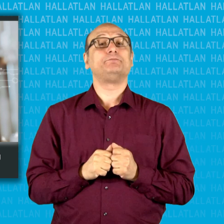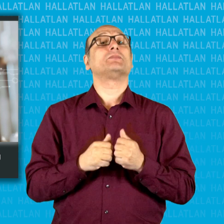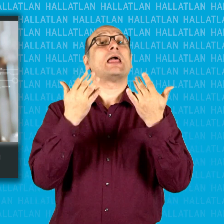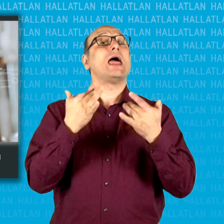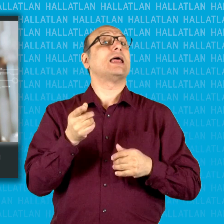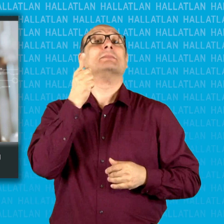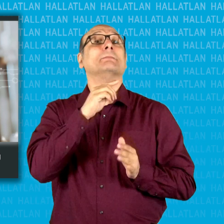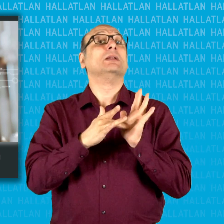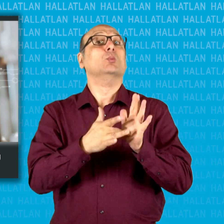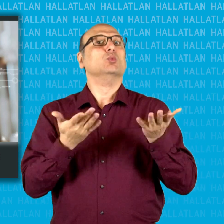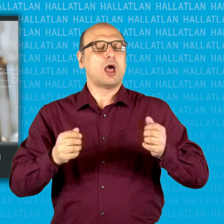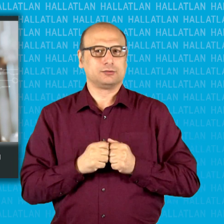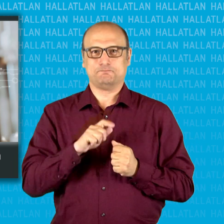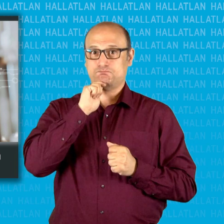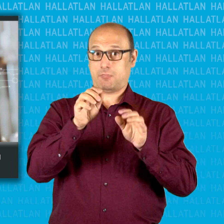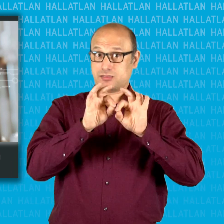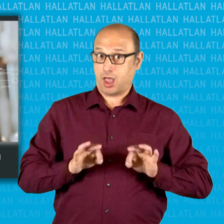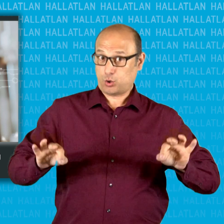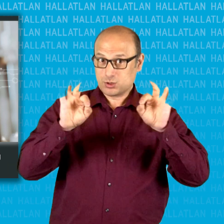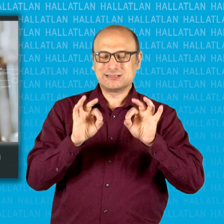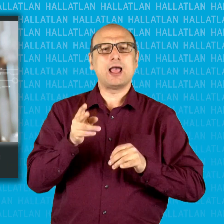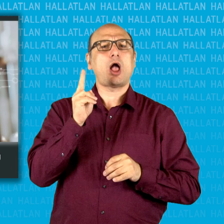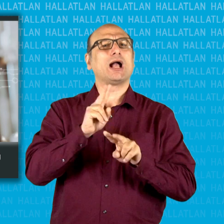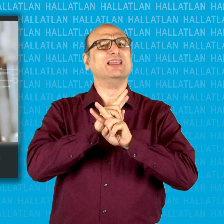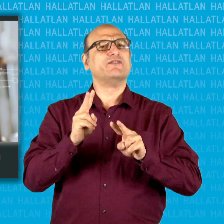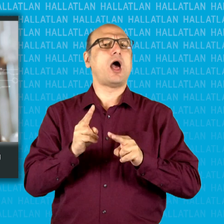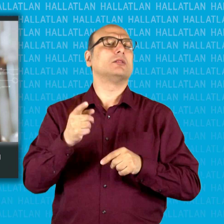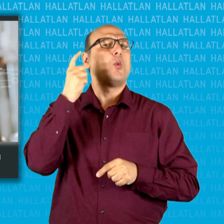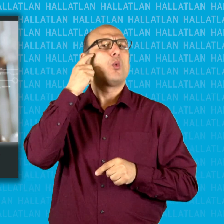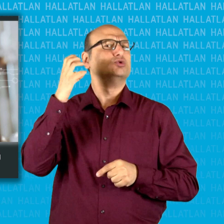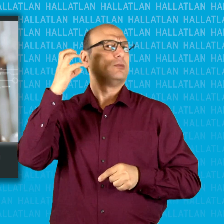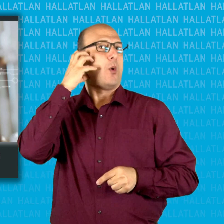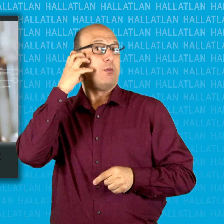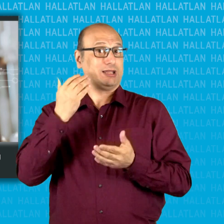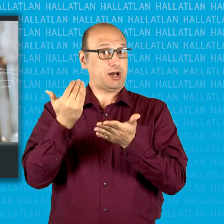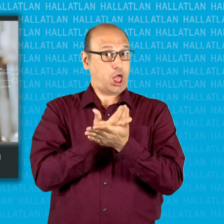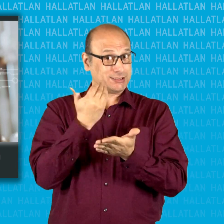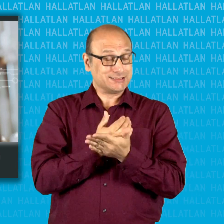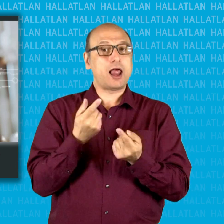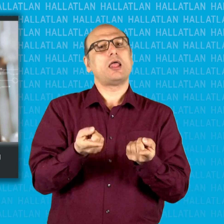Magyarországon az okostelefont birtoklók